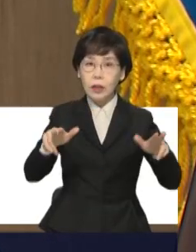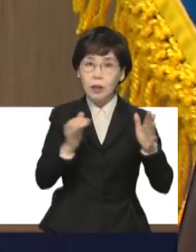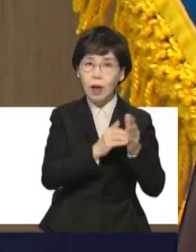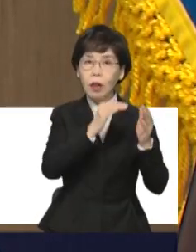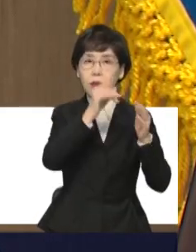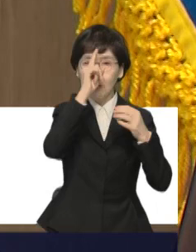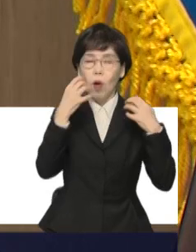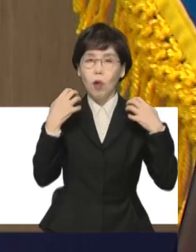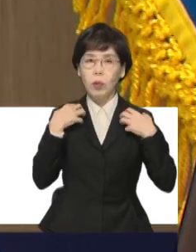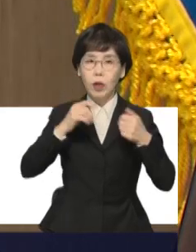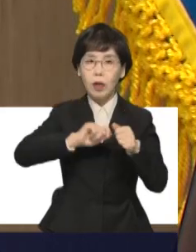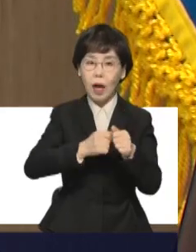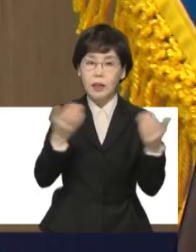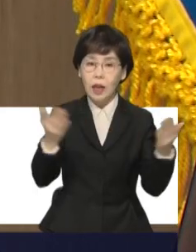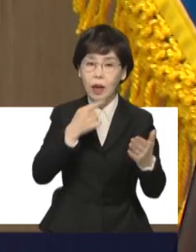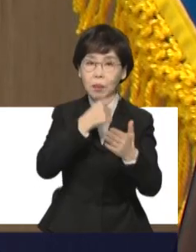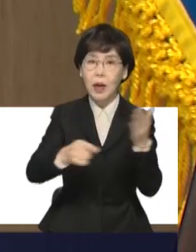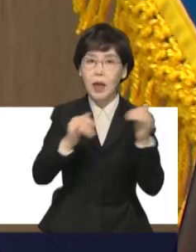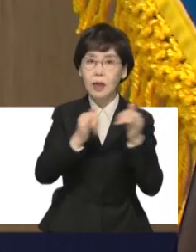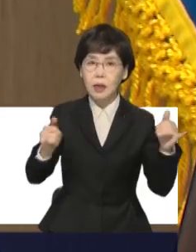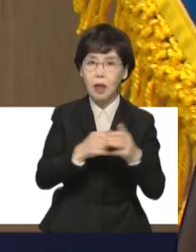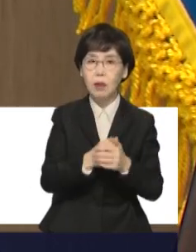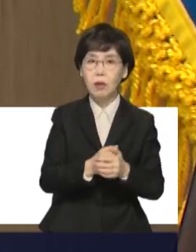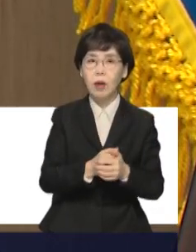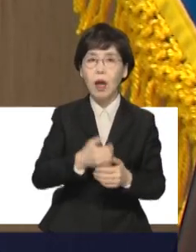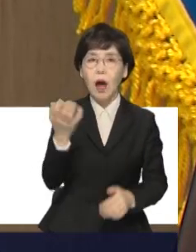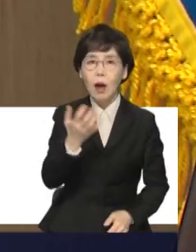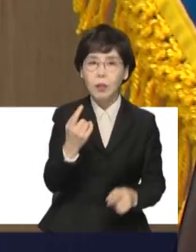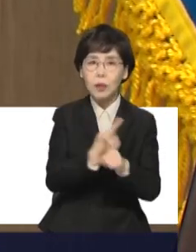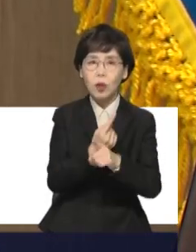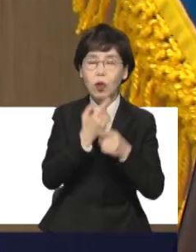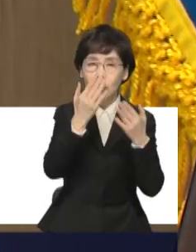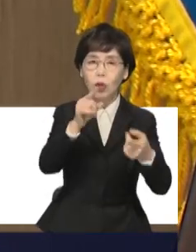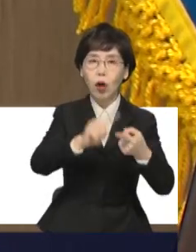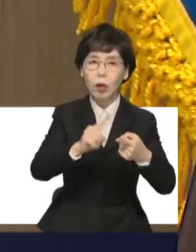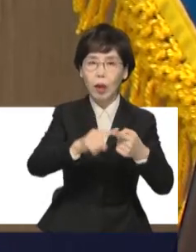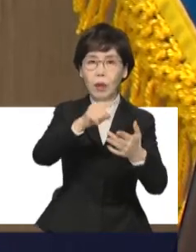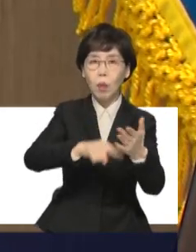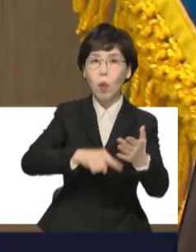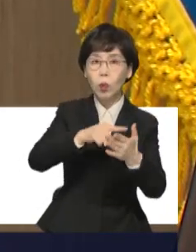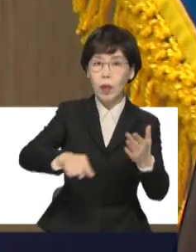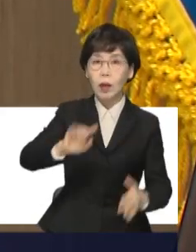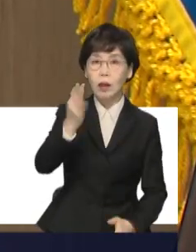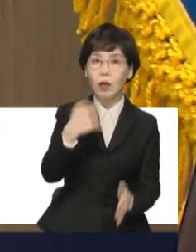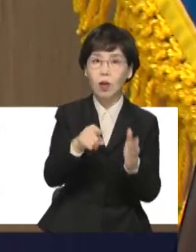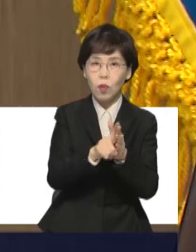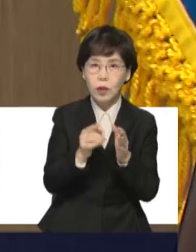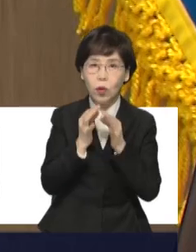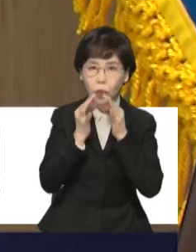피해자 분들의 아픔을 치유하고 합당한 보상이 이루어질 수 있도록 노력해 왔습니다.